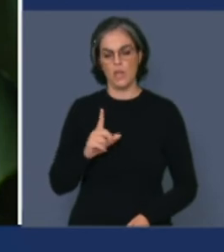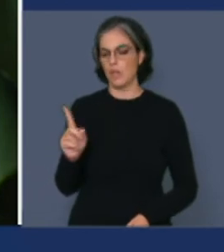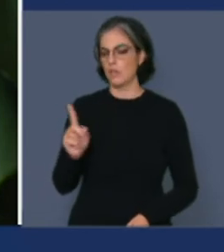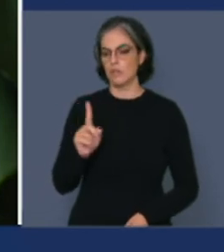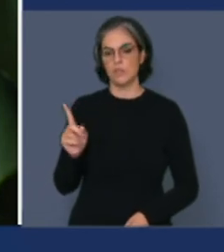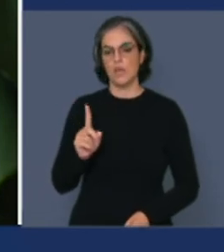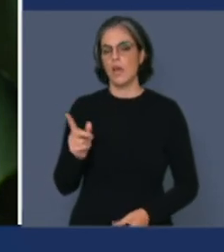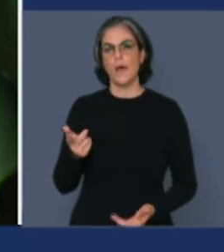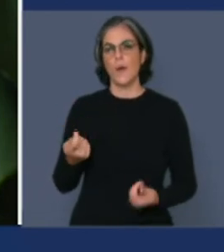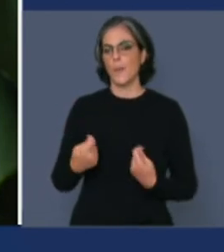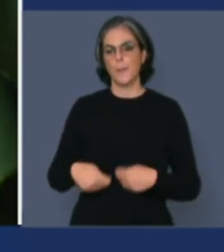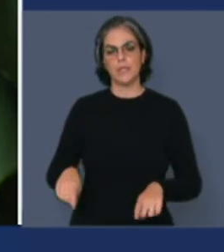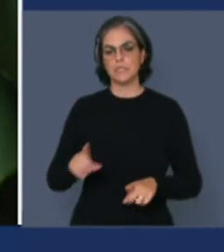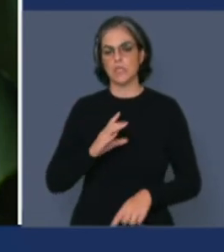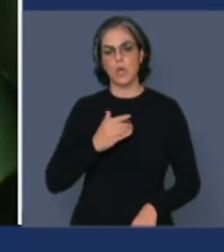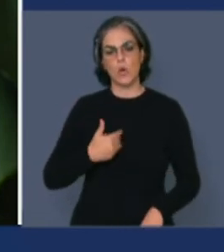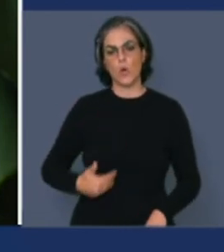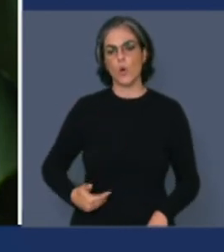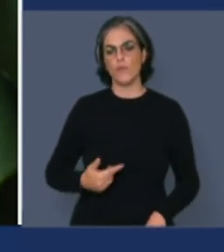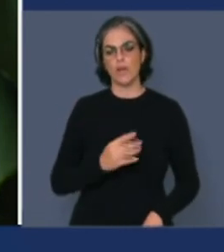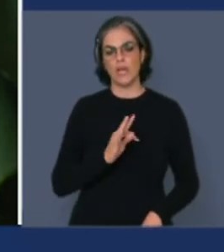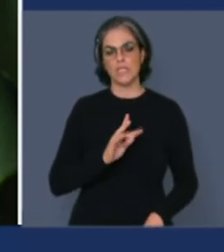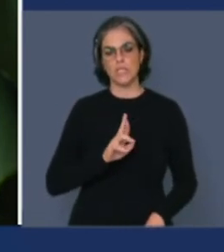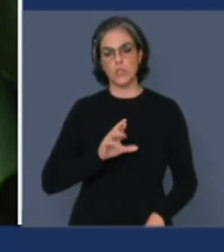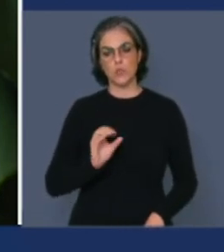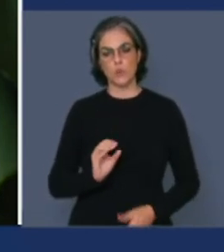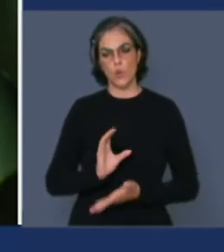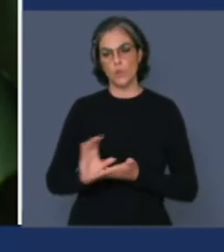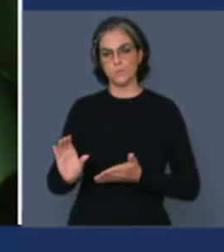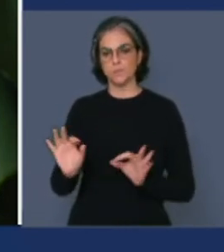DINHEIRO DO TESOURO NACIONAL,, ATENDE PRATICAMENTE TODOS OS